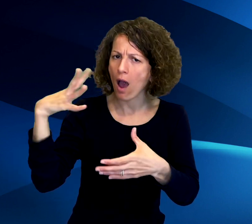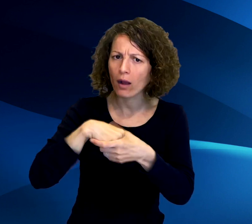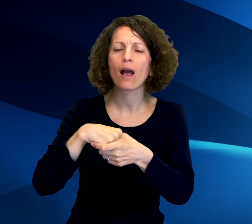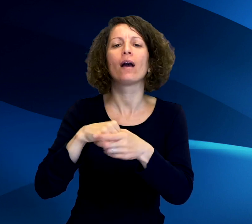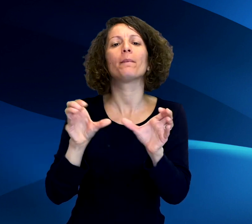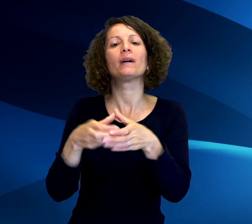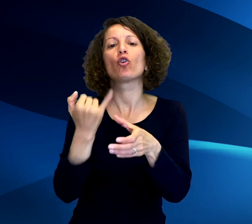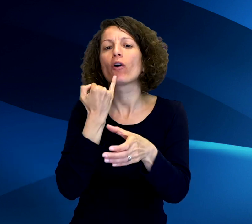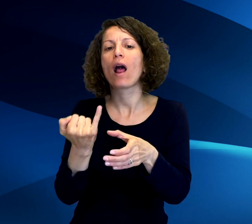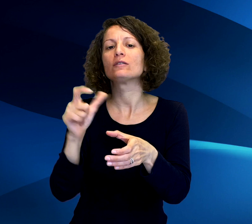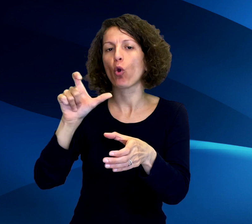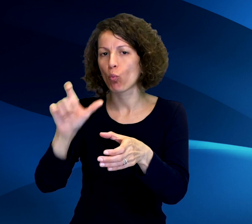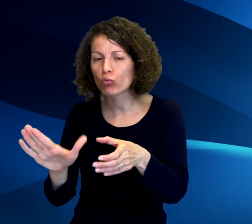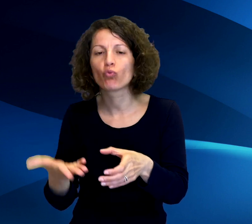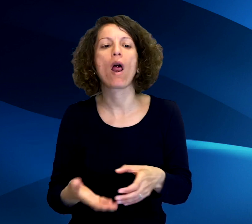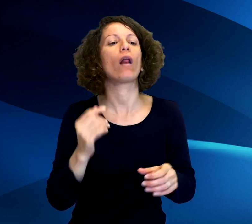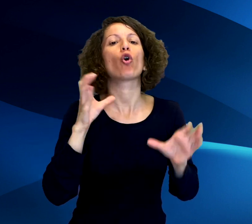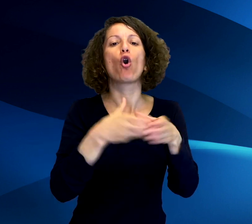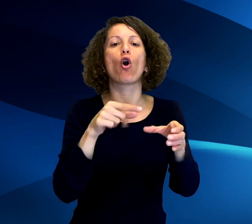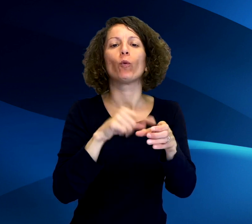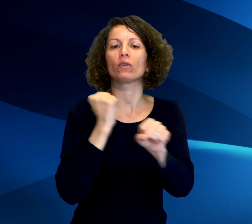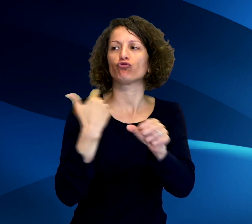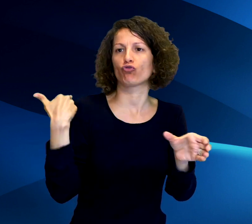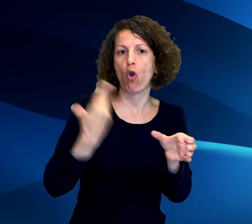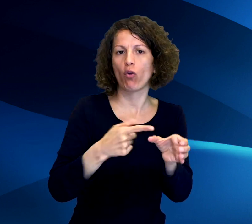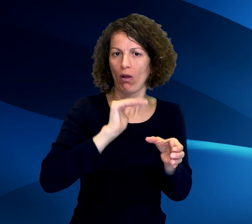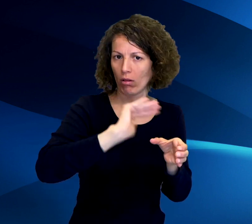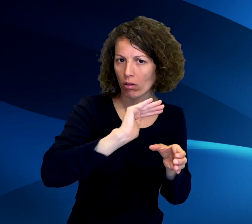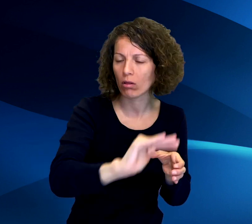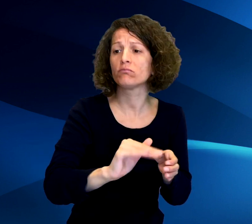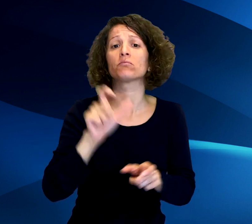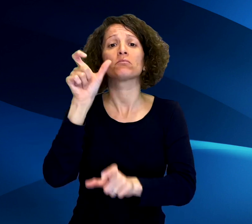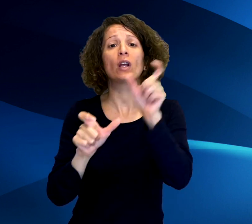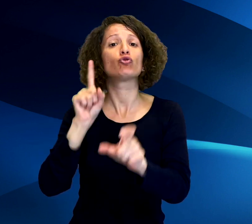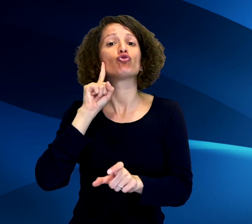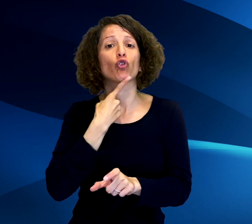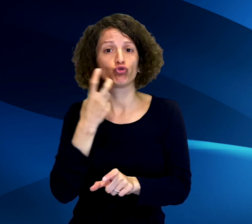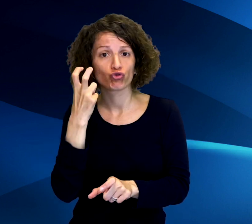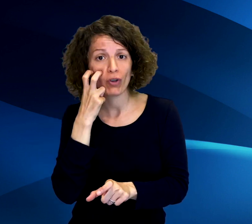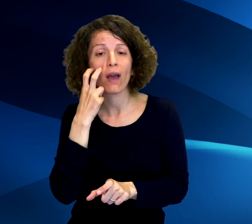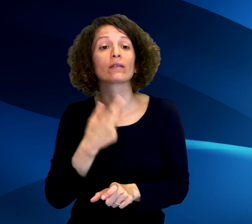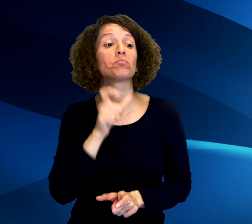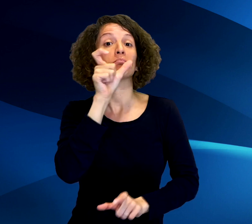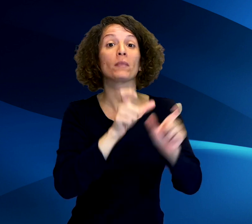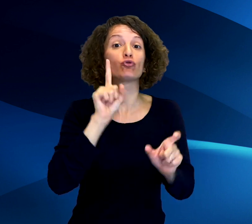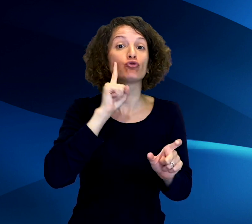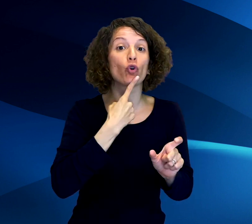Questo approccio include persone sorde appartenenti a minoranze culturali, comunità storicamente marginalizzate, persone sordocieche